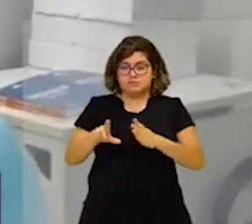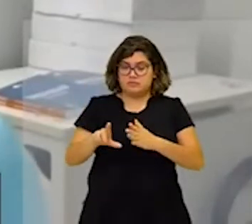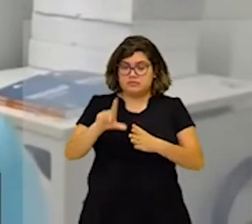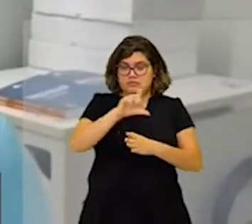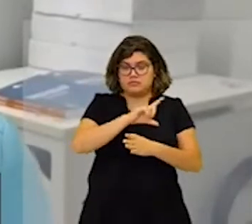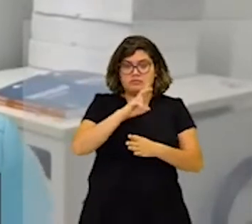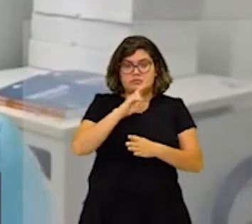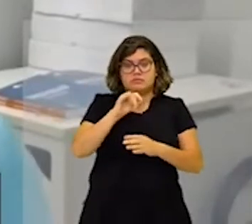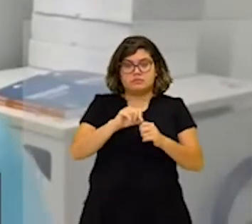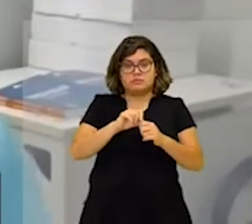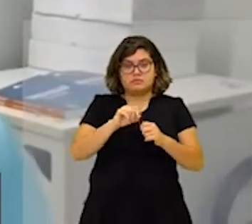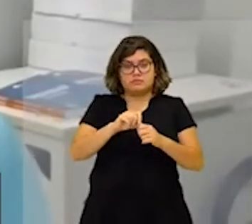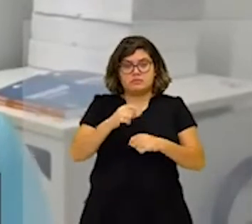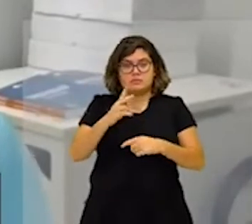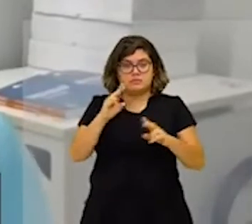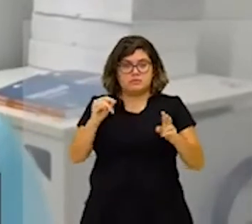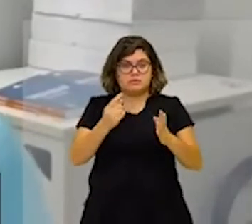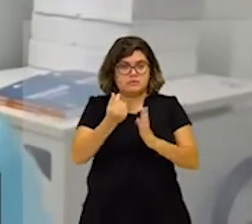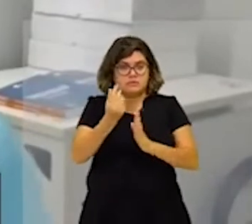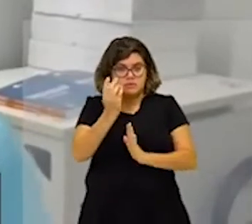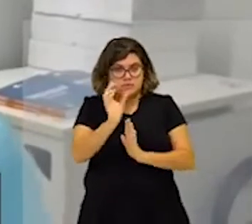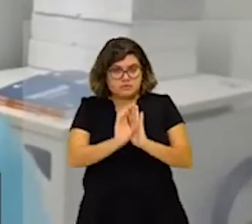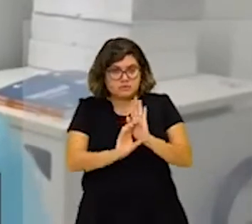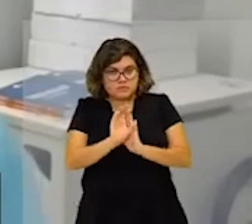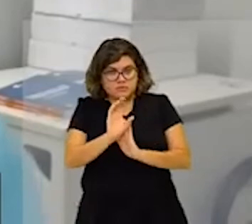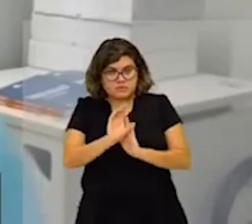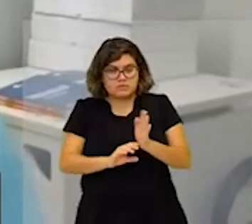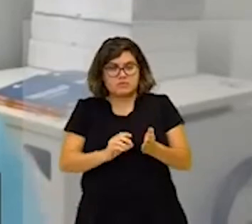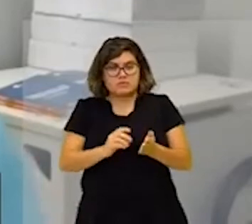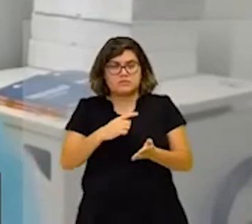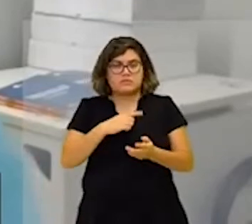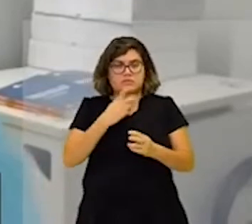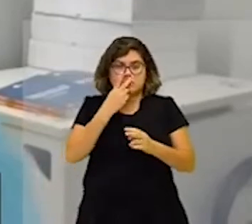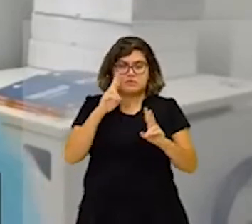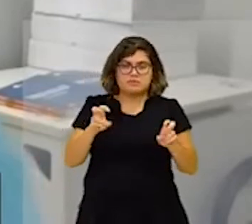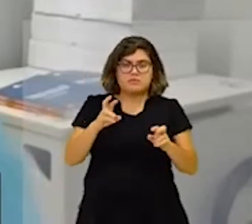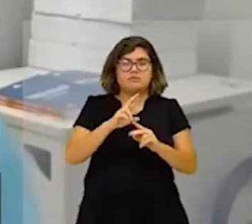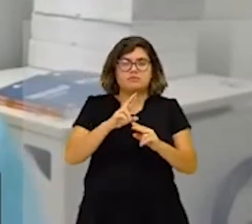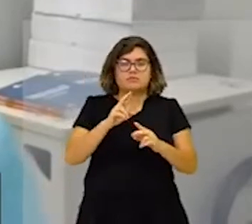financiamento inclusive ou talvez notadamente sob a perspectiva do financiamento partidário